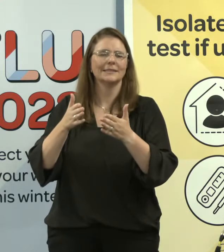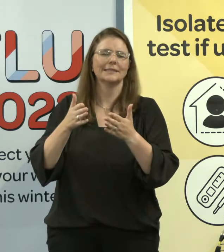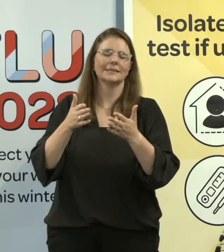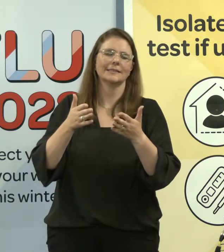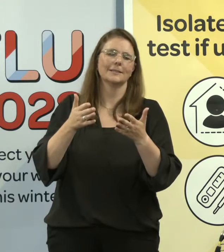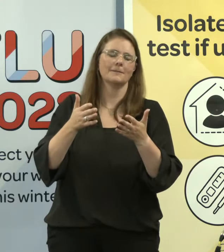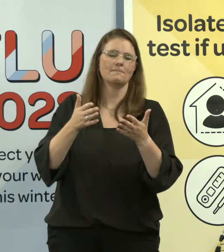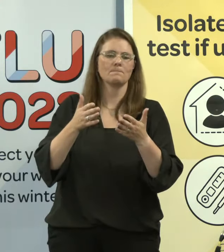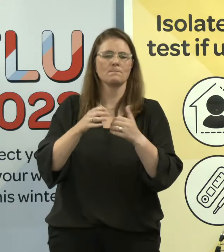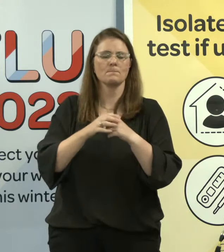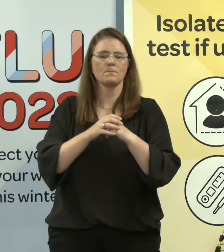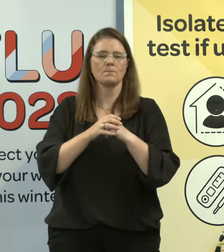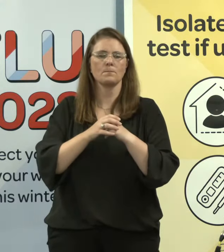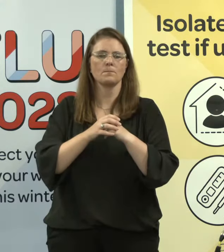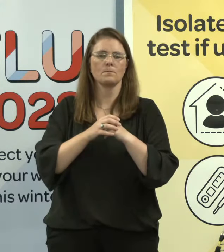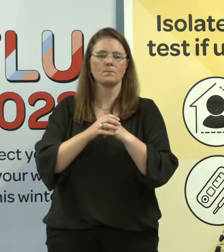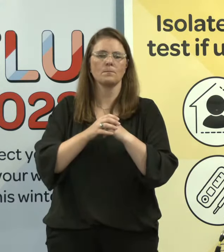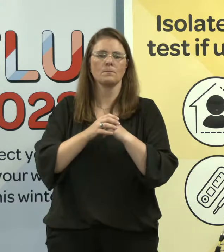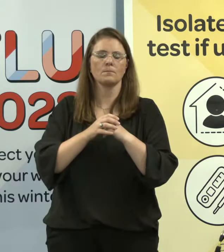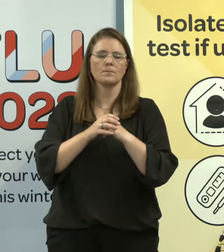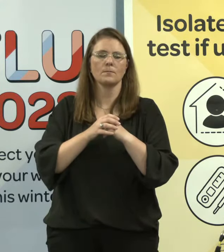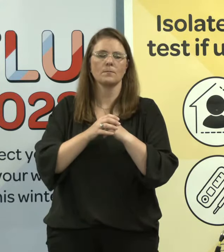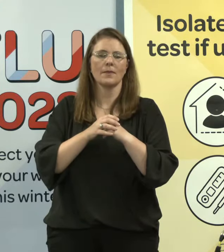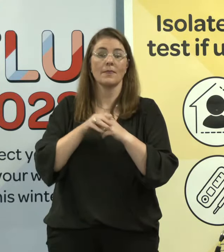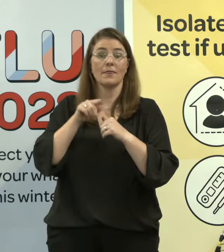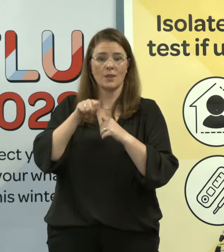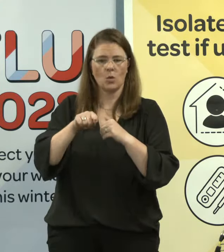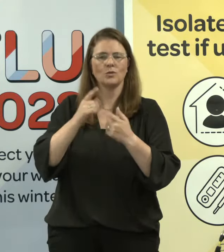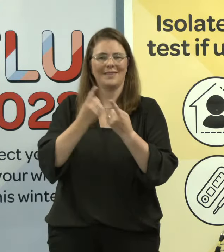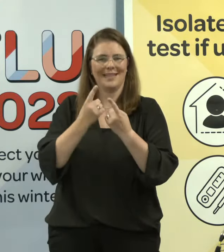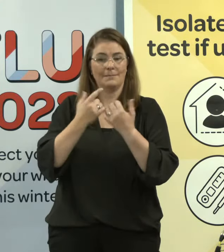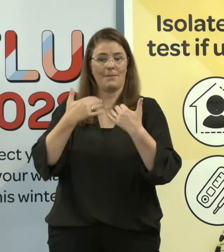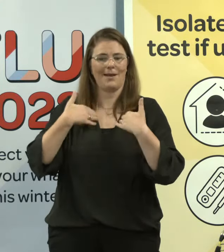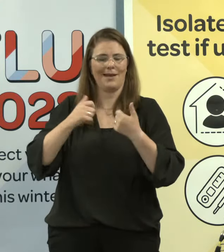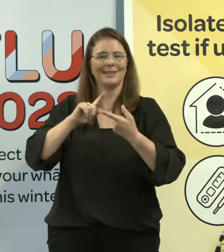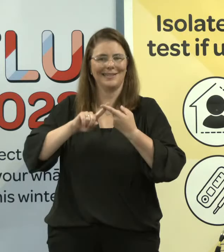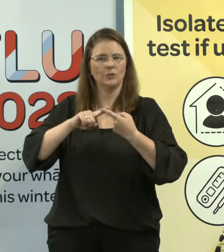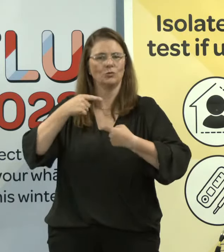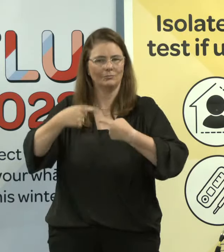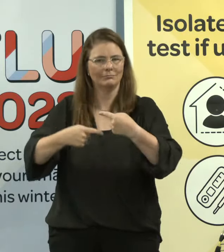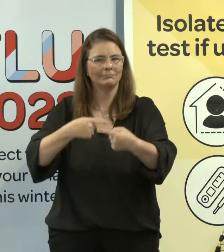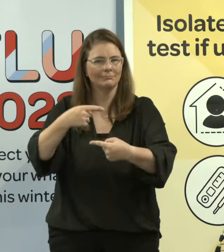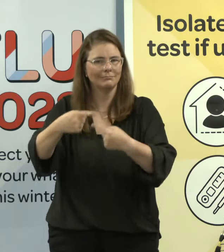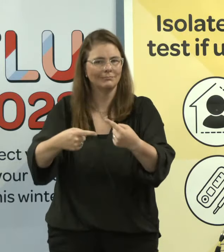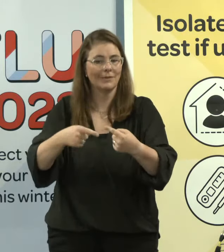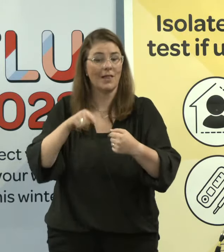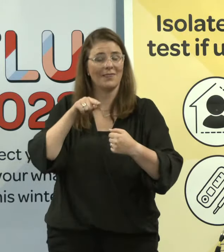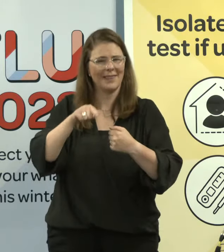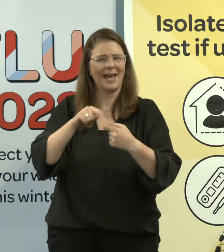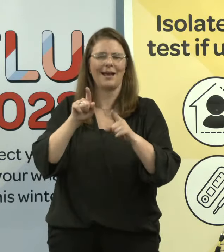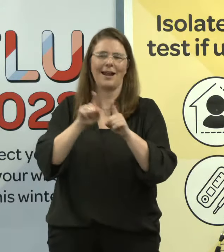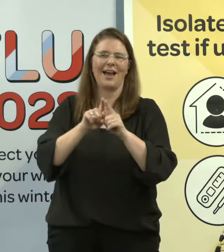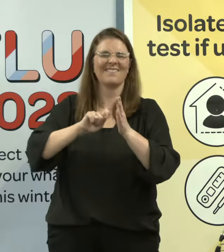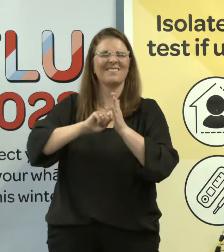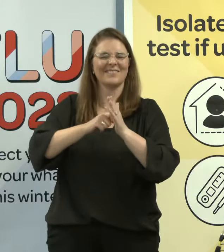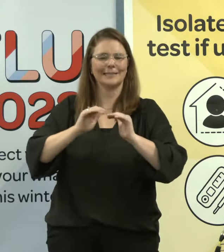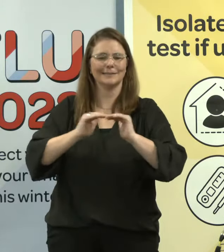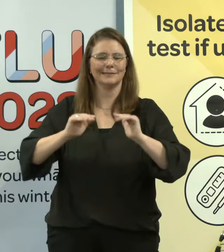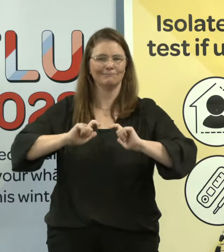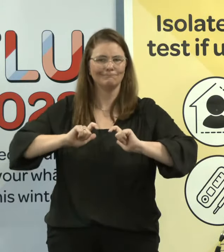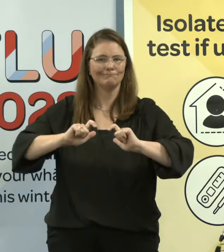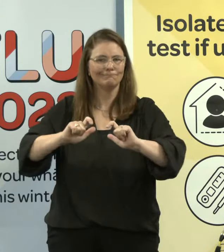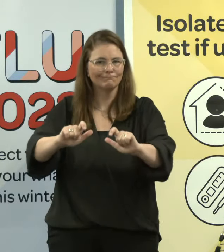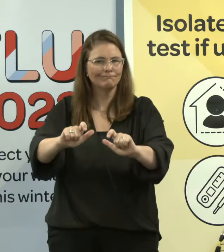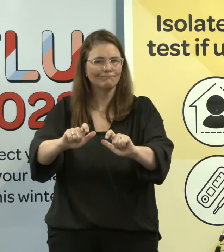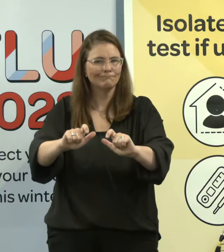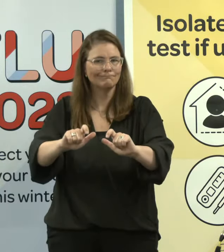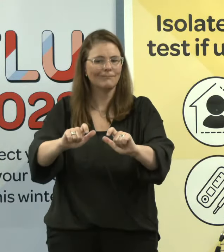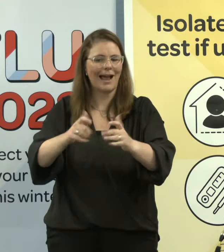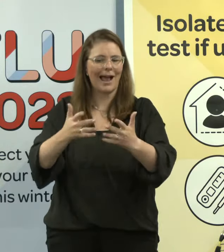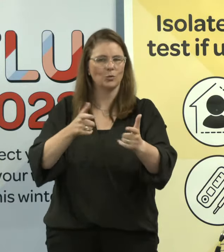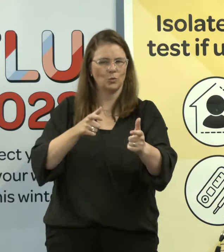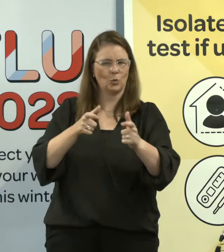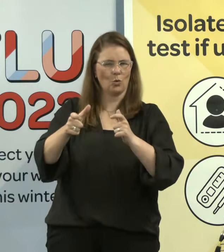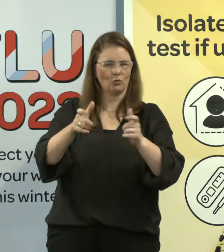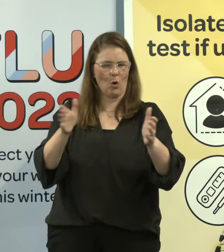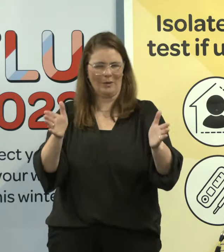etahi marea hauora. Wawaotanga